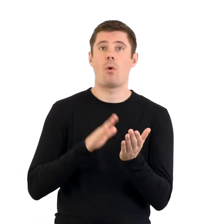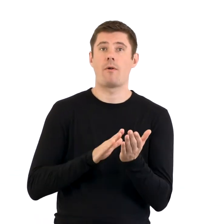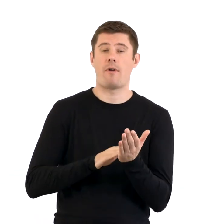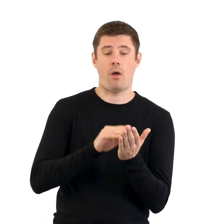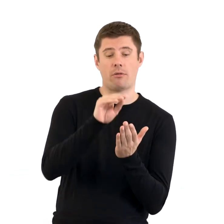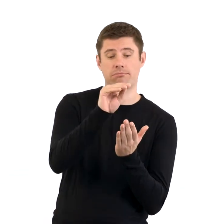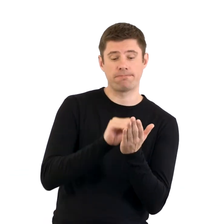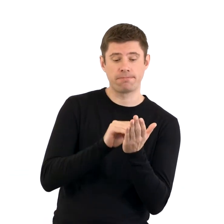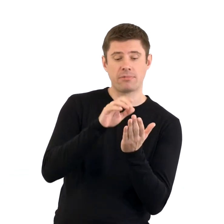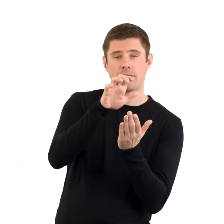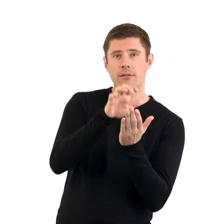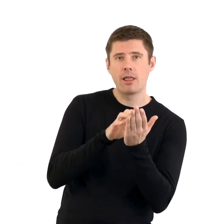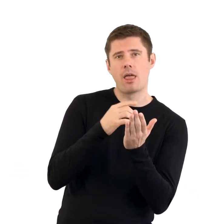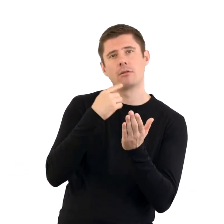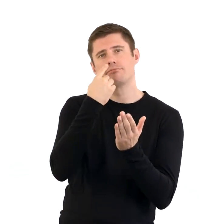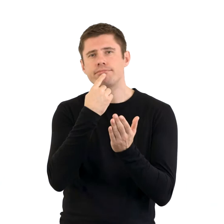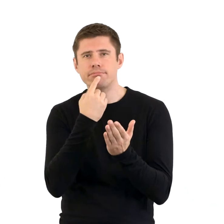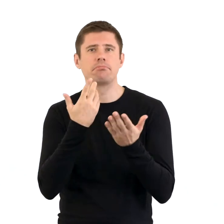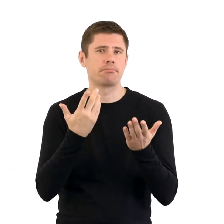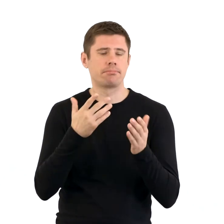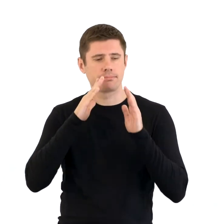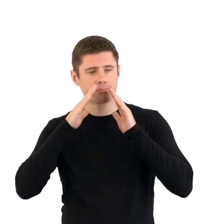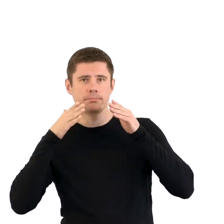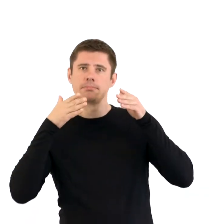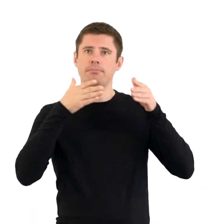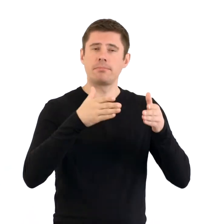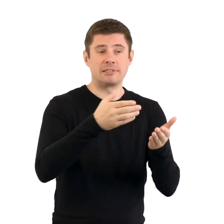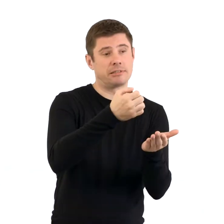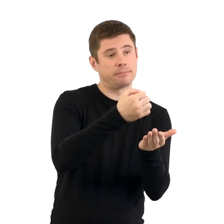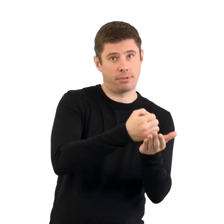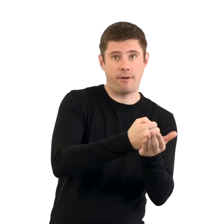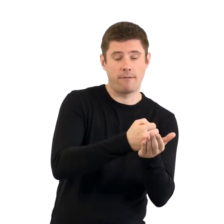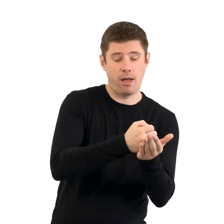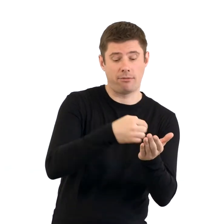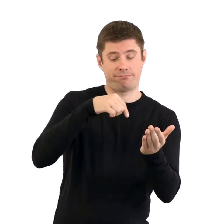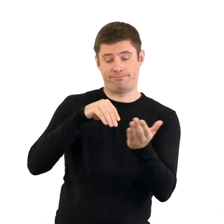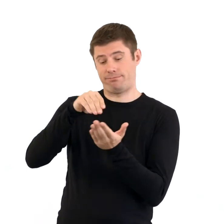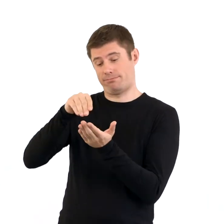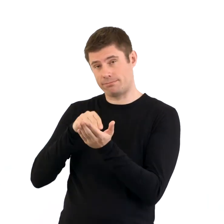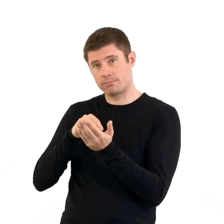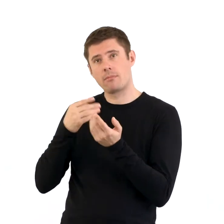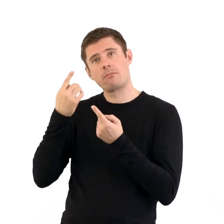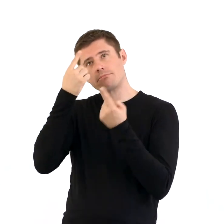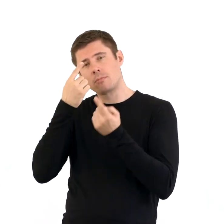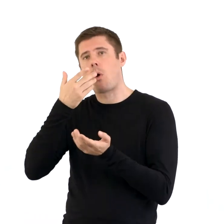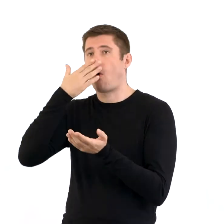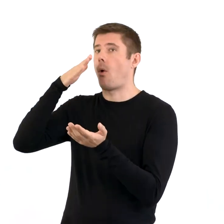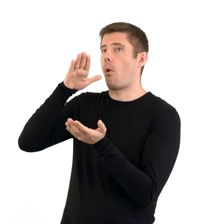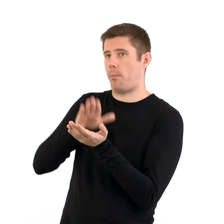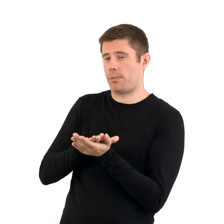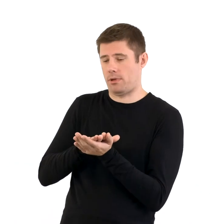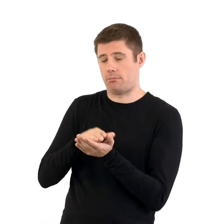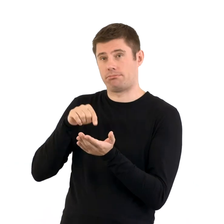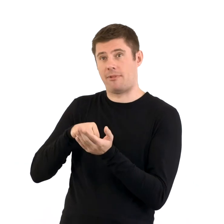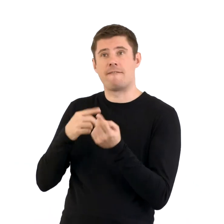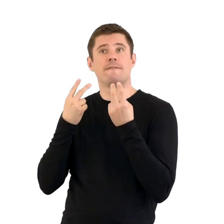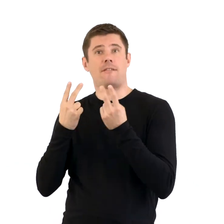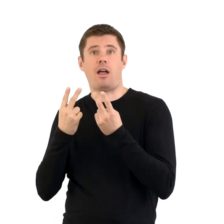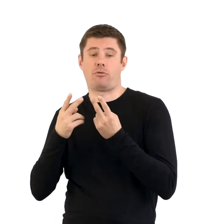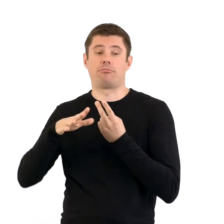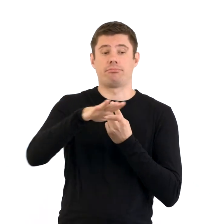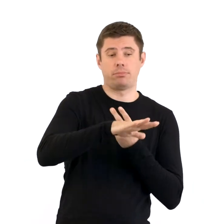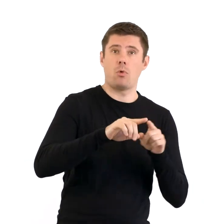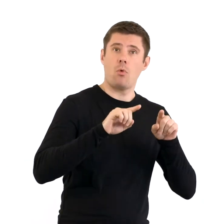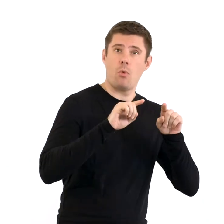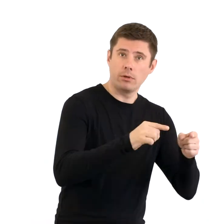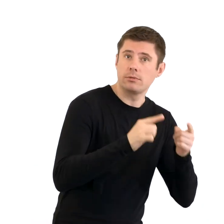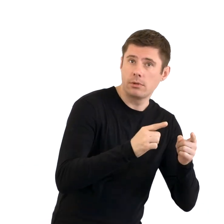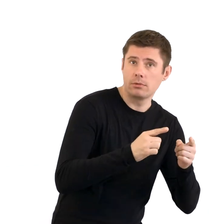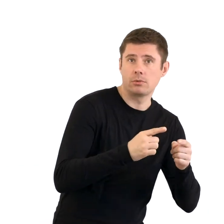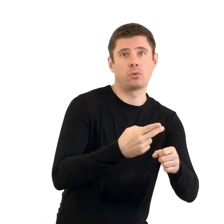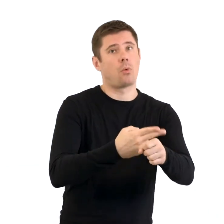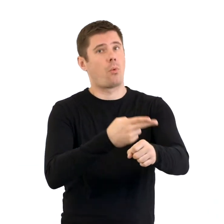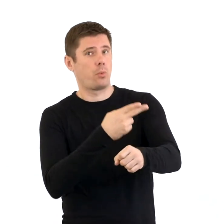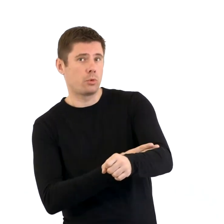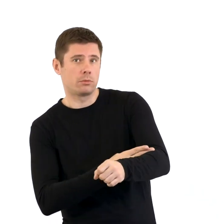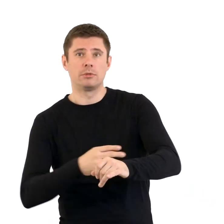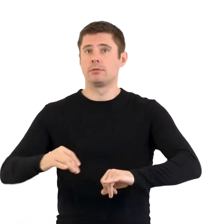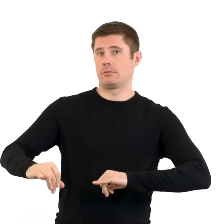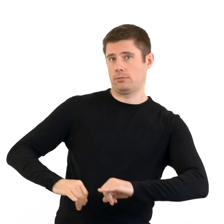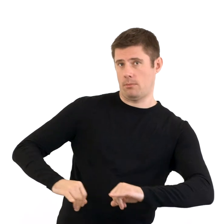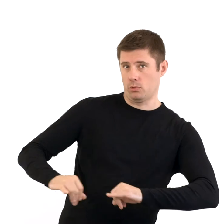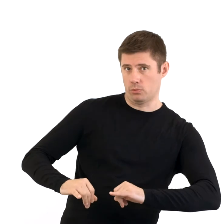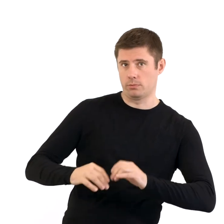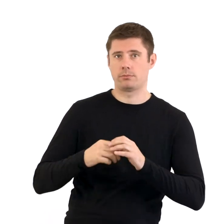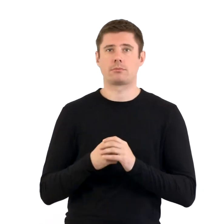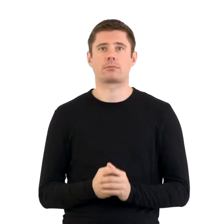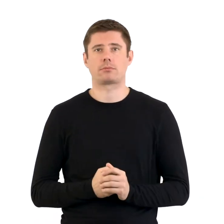Treścią uchwały może być zajęcie stanowiska w określonej sprawie ważnej dla danej organizacji, urzędu, samorządu.